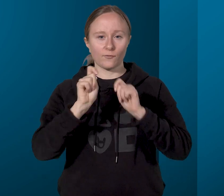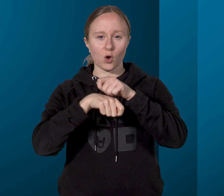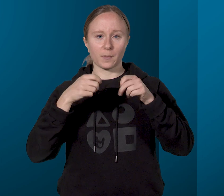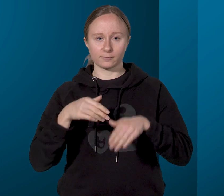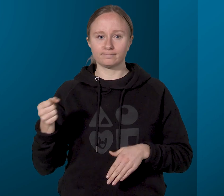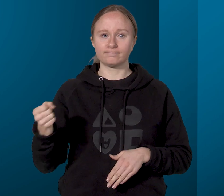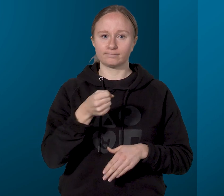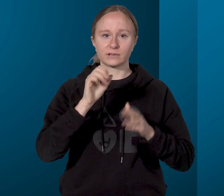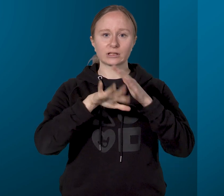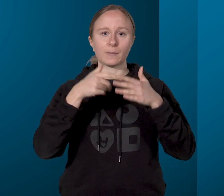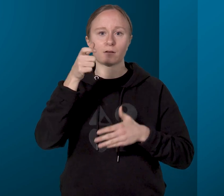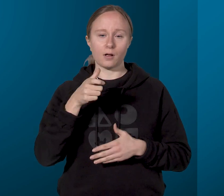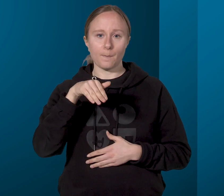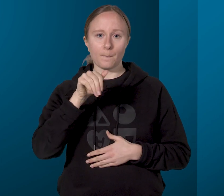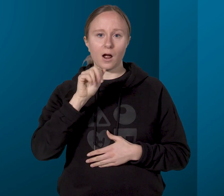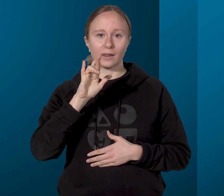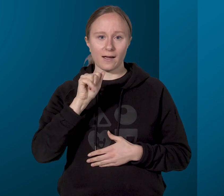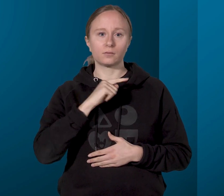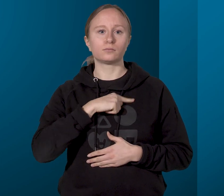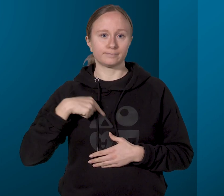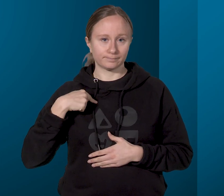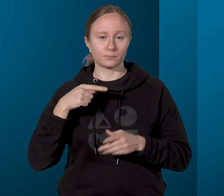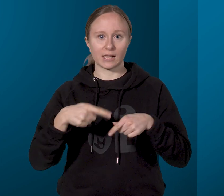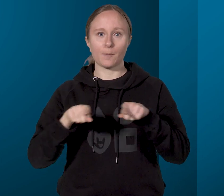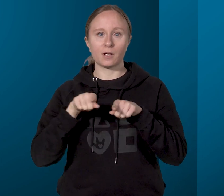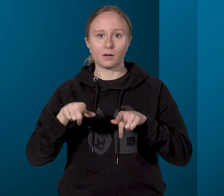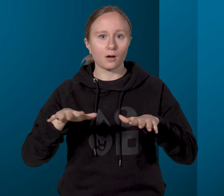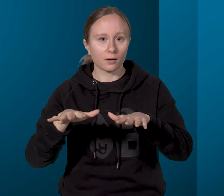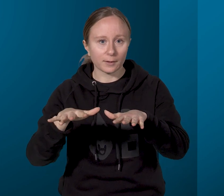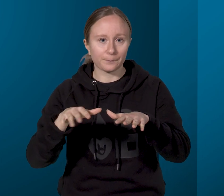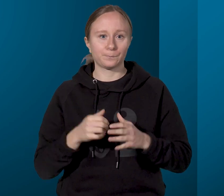Förbundet anlitade teckenspråkiga Maria Kursi som kartläggare.